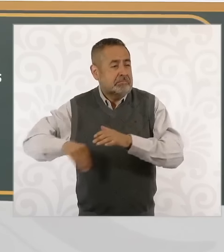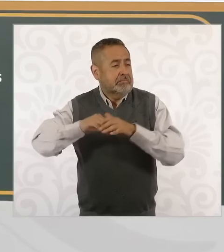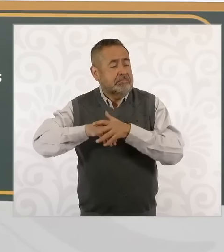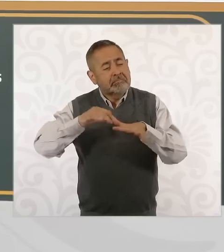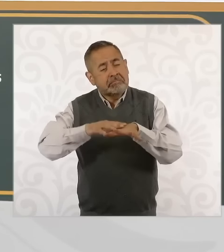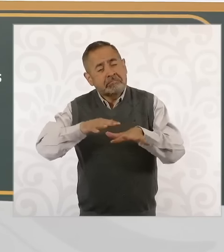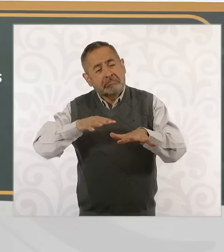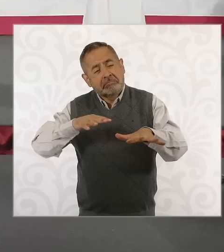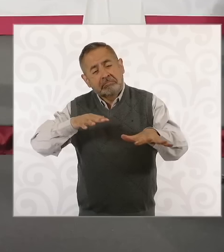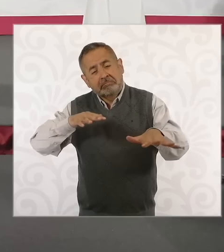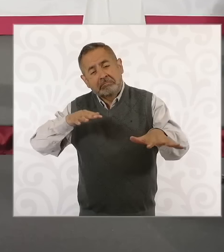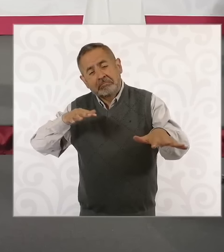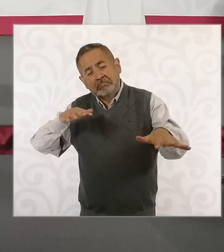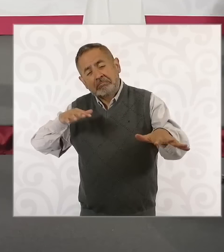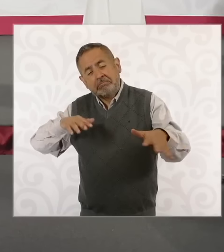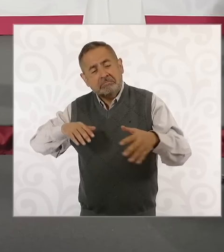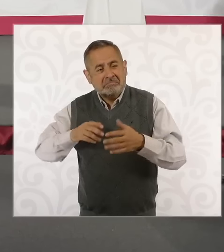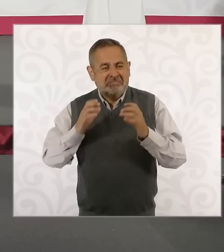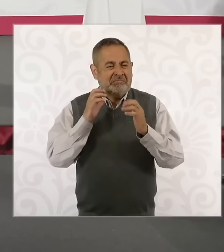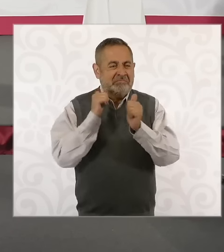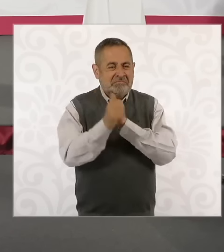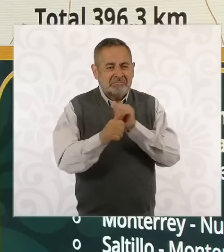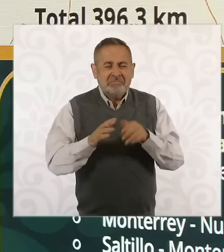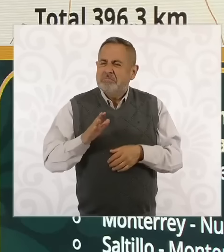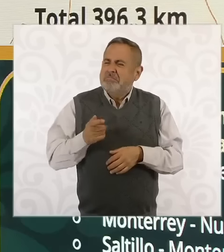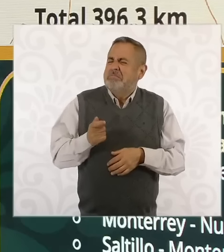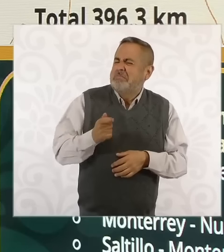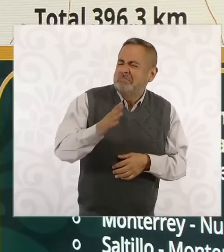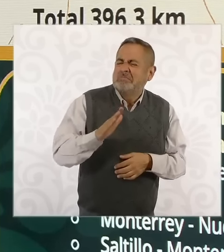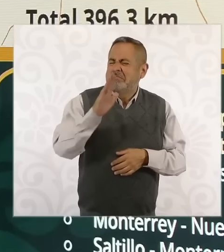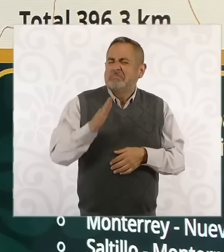hilera eh en la carretera que parece un tren cuando uno está all a las 5 de la mañana que